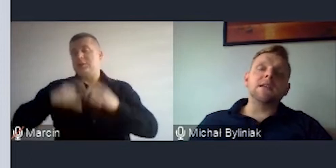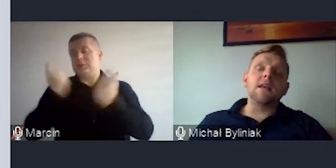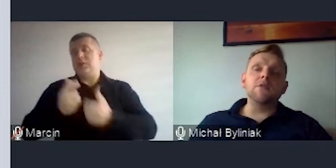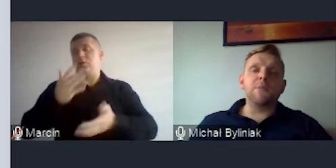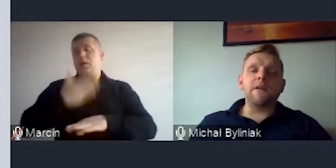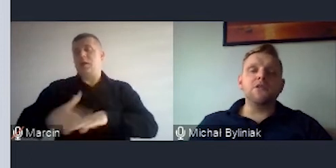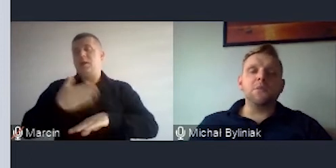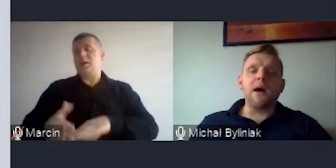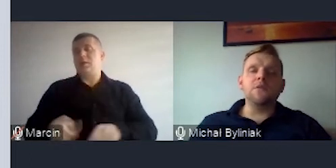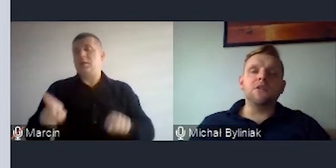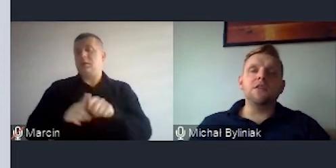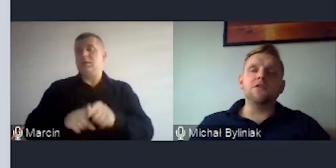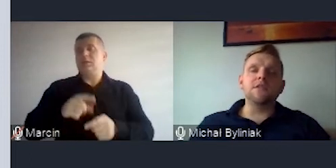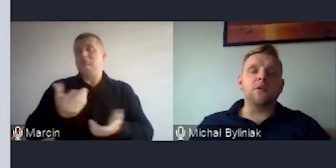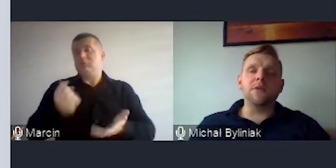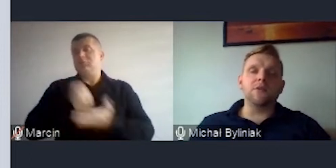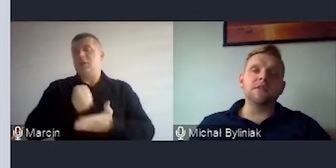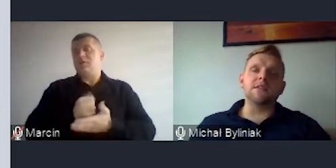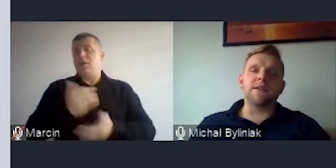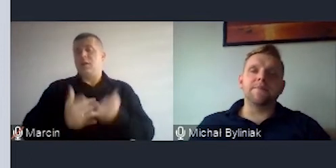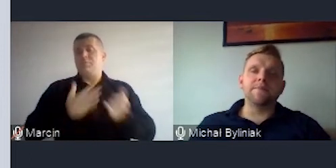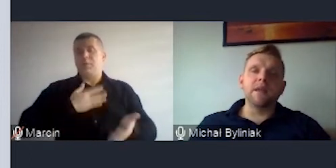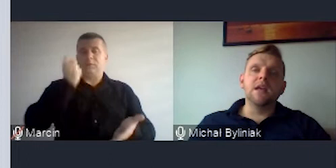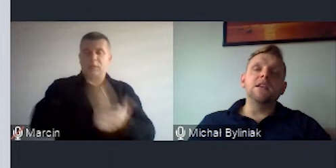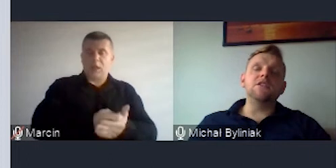Tak samo sprawy się mają, jeśli chodzi o zakup i amortyzację.